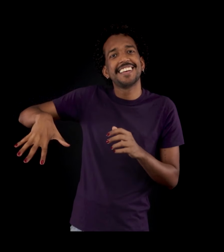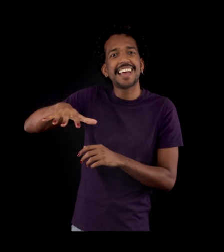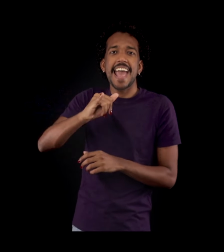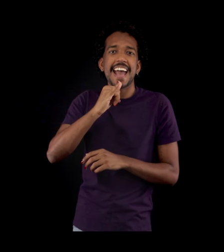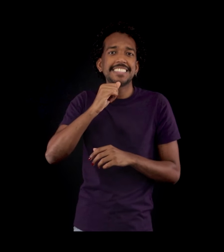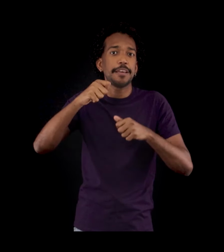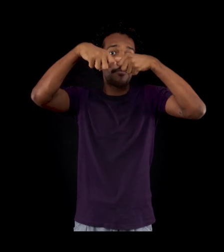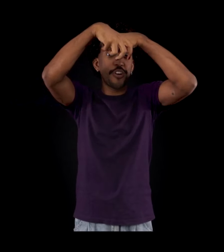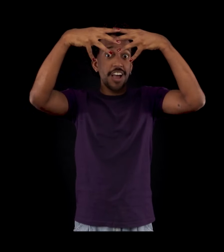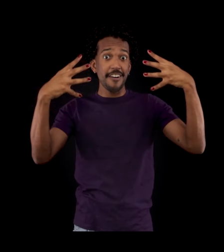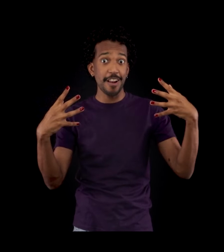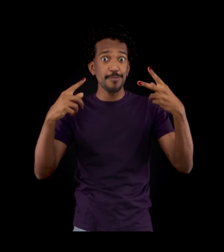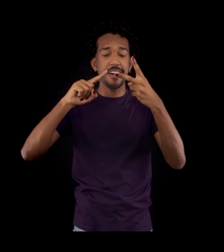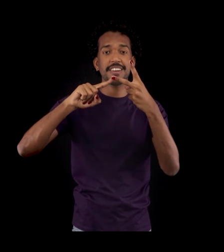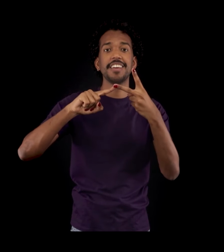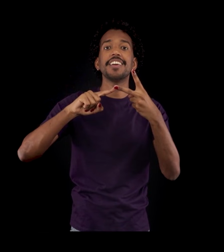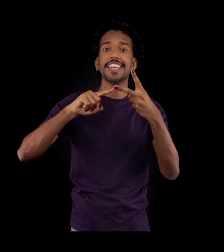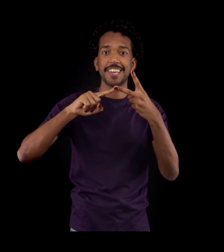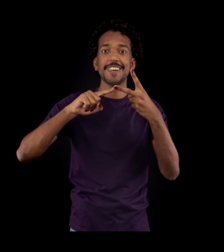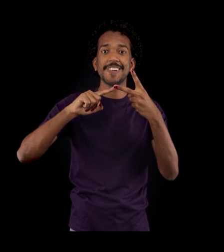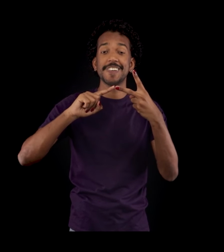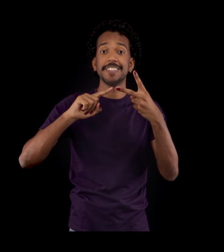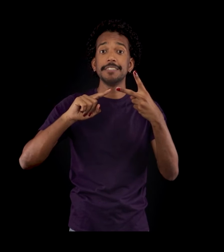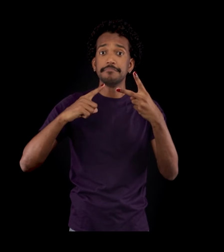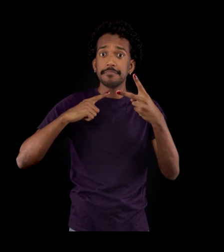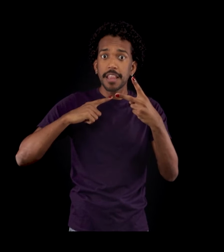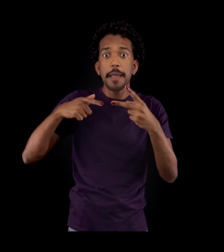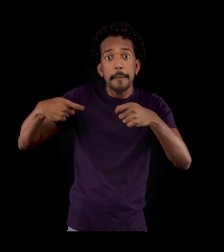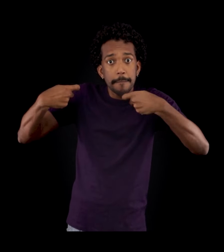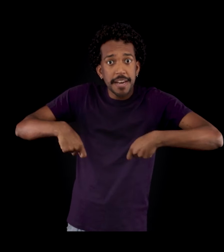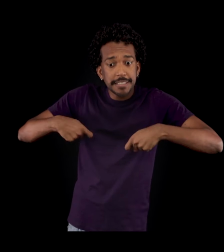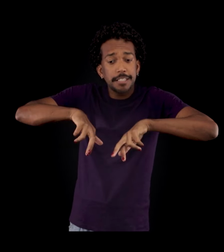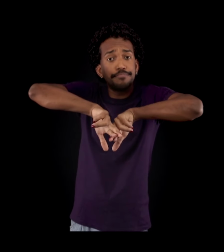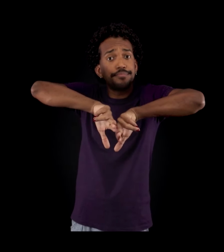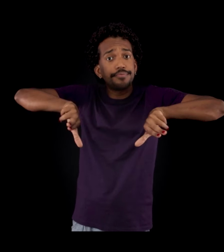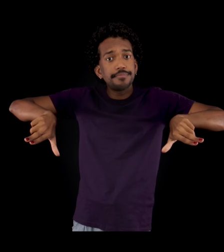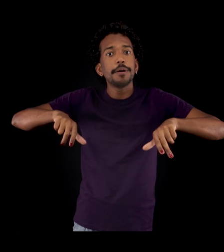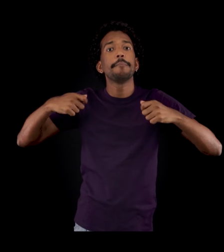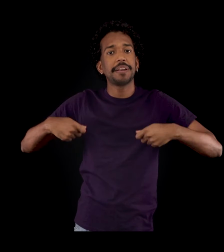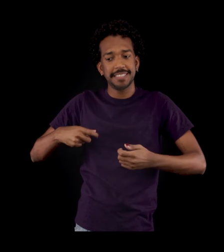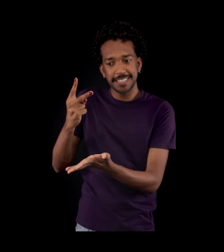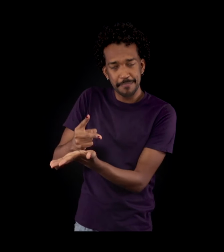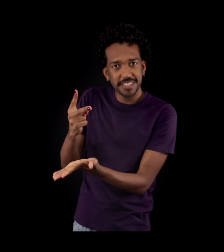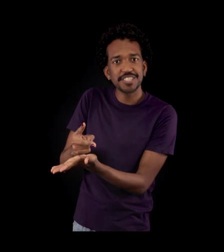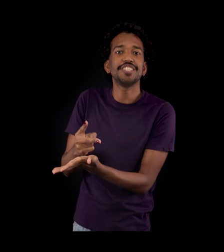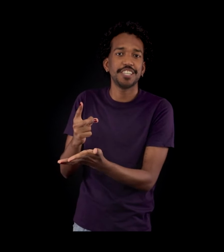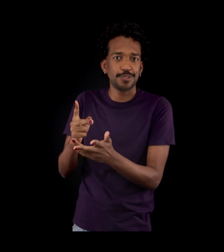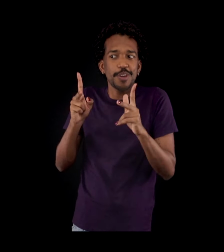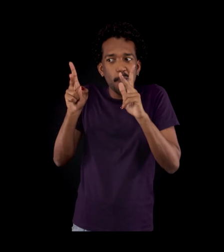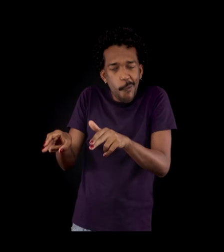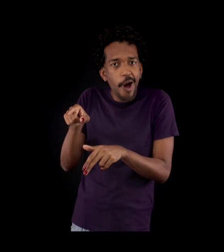como cavalo marinho, tudo isso, que precisam acho, que precisam ser mantidos como são,